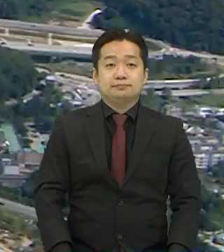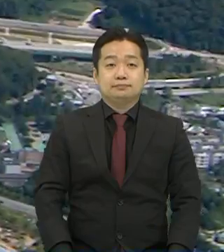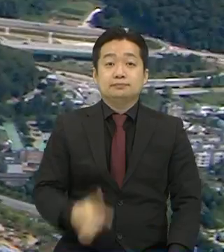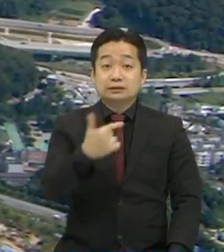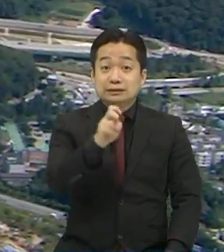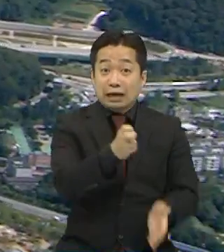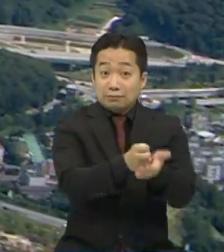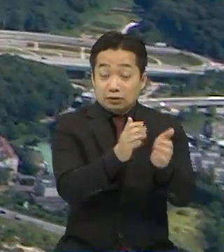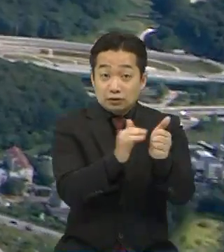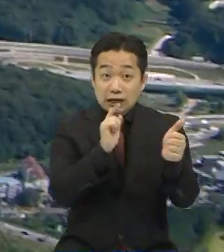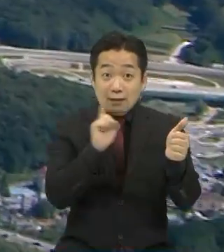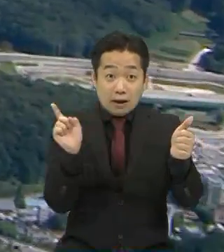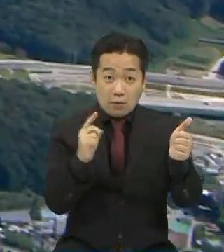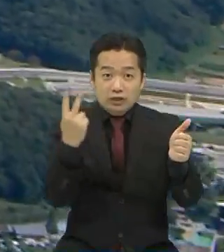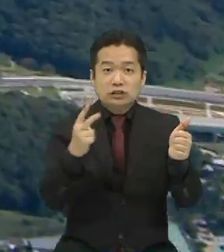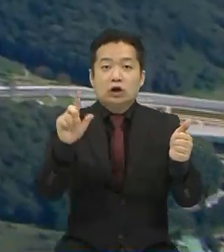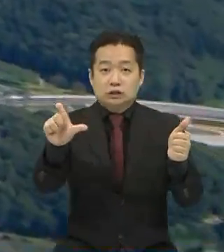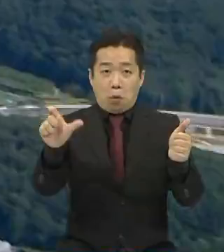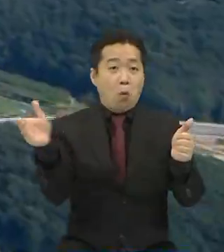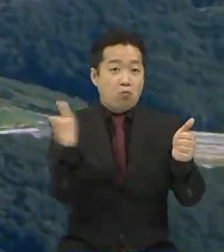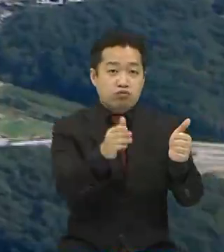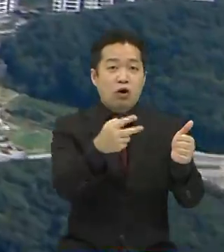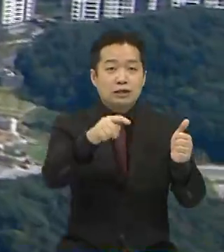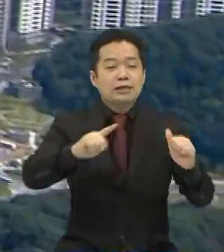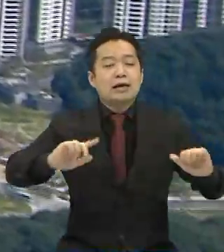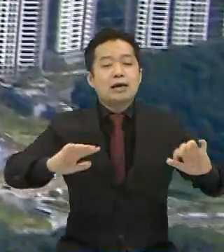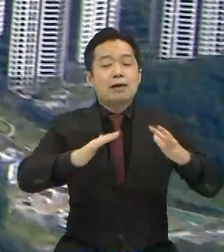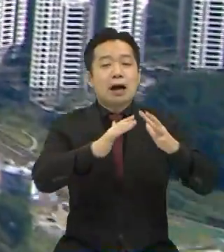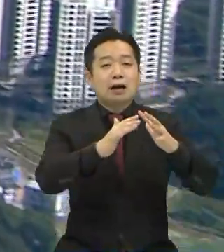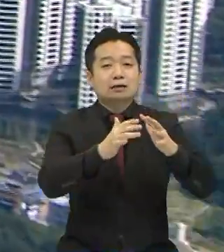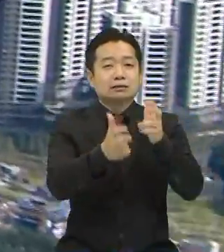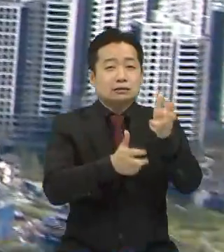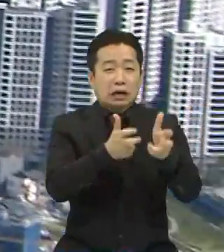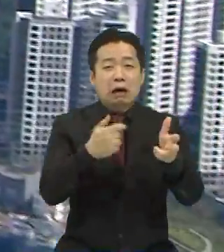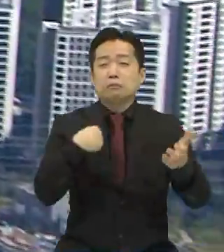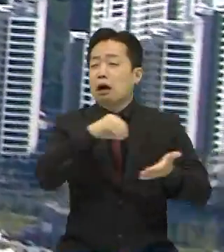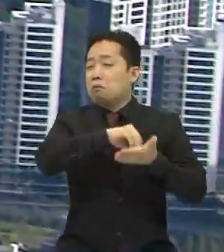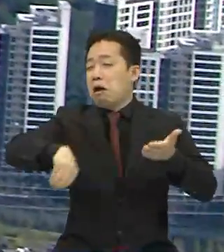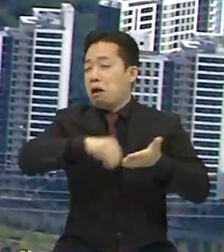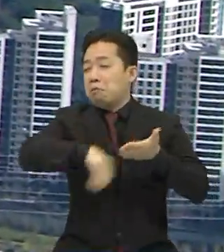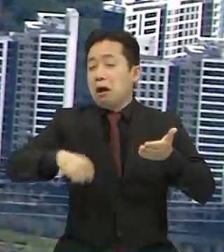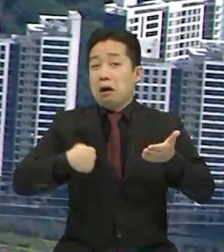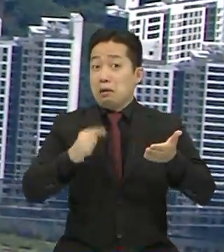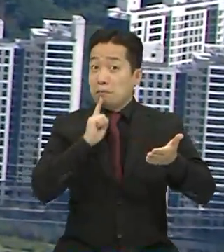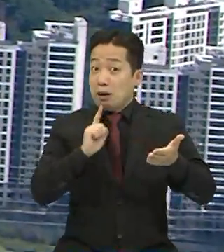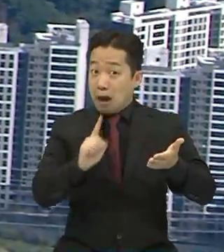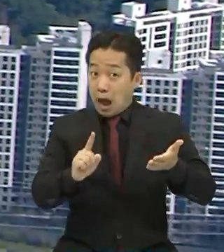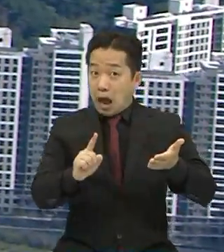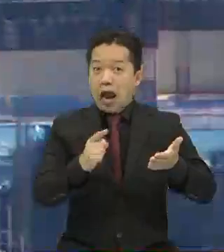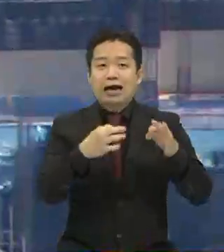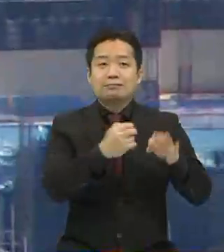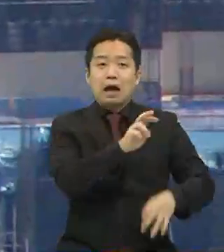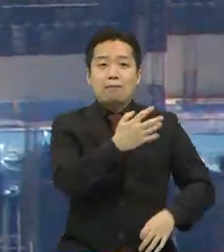남 변호사는 2015년 이후부터 대장동 개발 사업에서 배제됐다고 주장하고 있지만 김만배 씨를 비롯한 다른 당사자들은 남